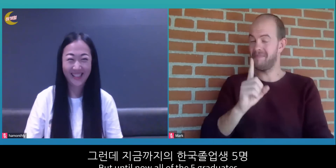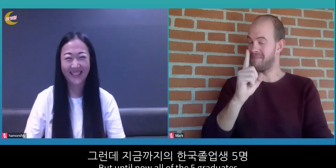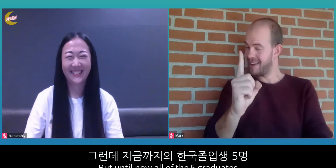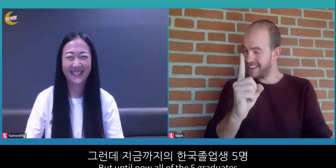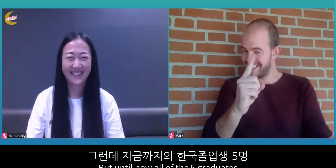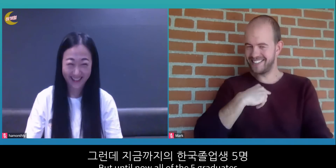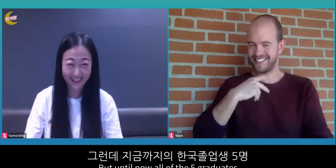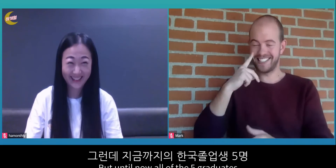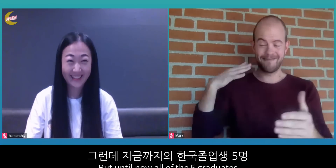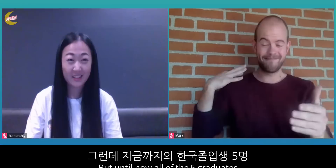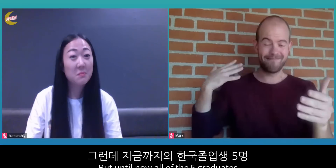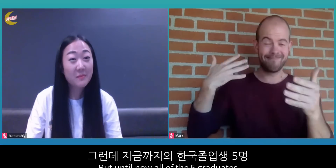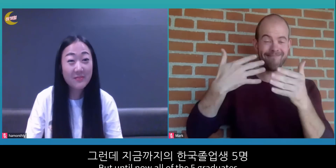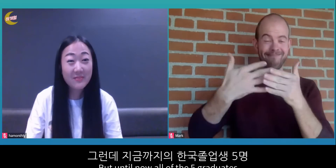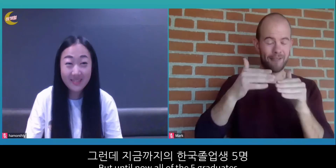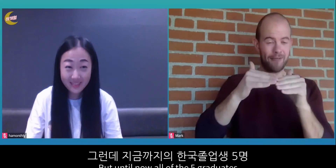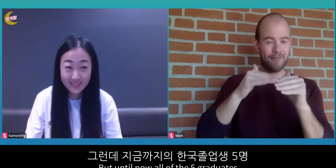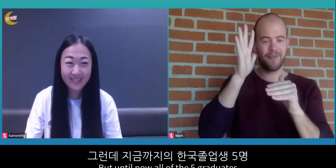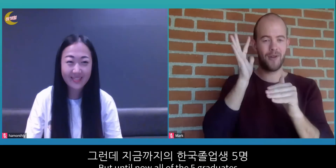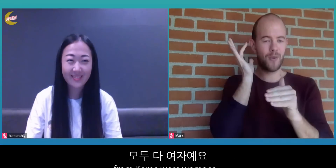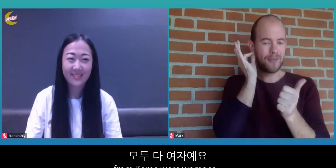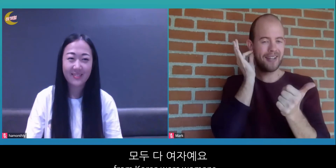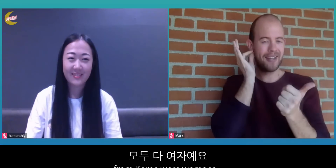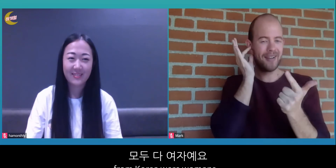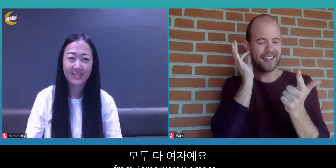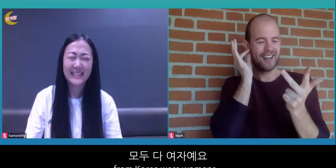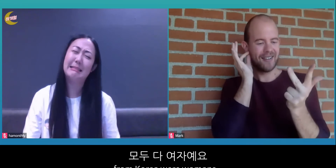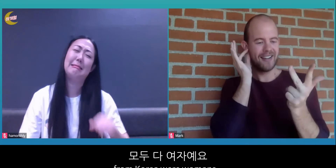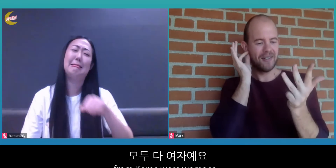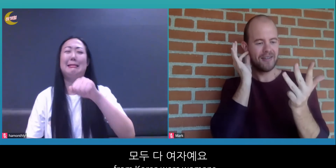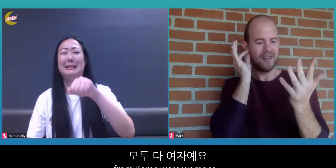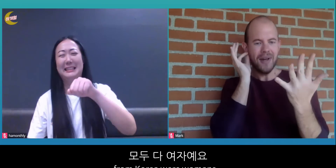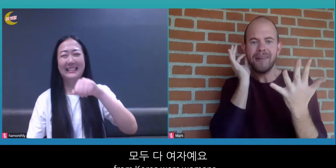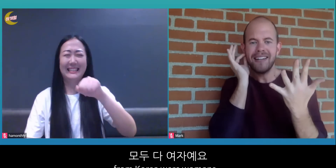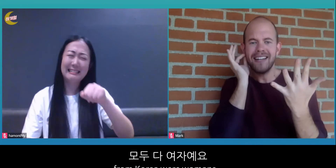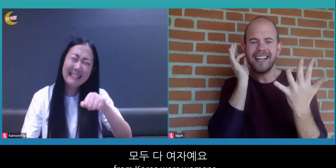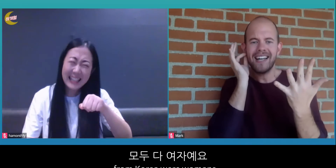しかし、これまで韓国を卒業した5人は全員女性でした。